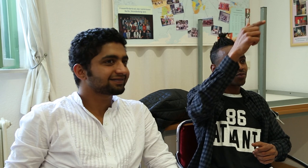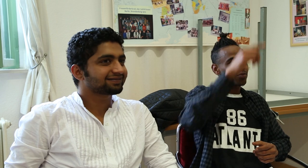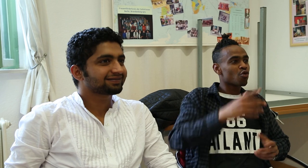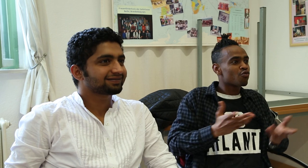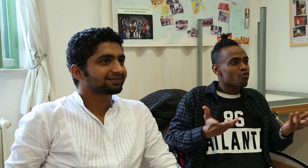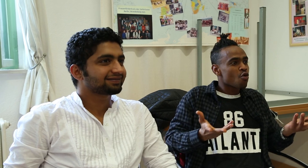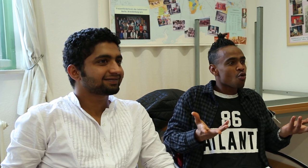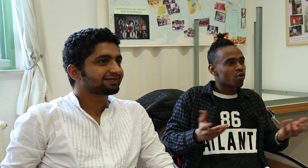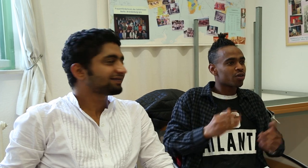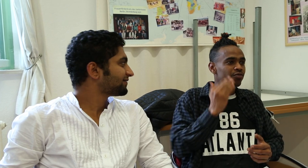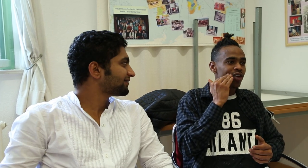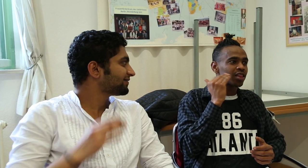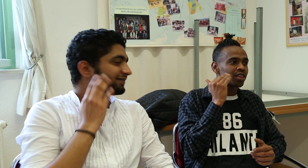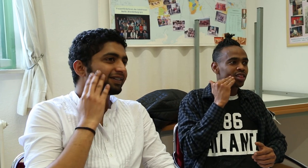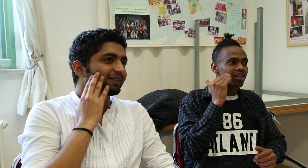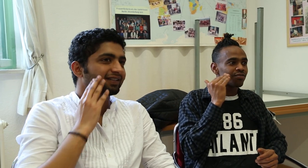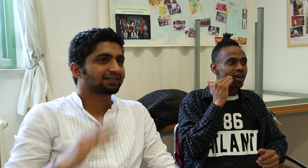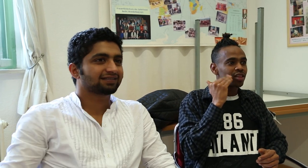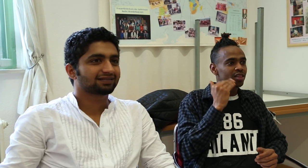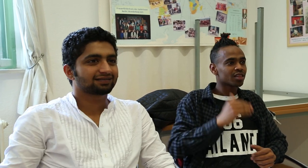Wo… Wann